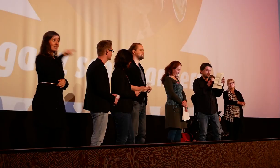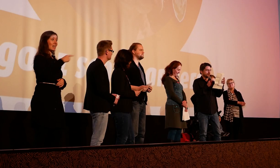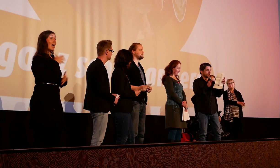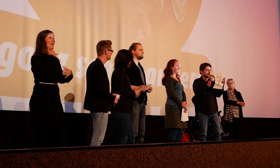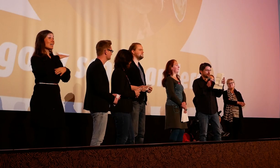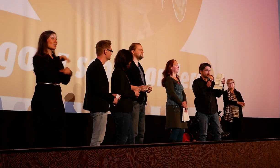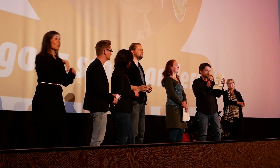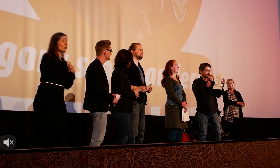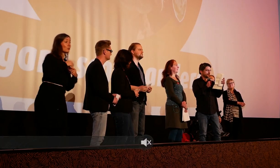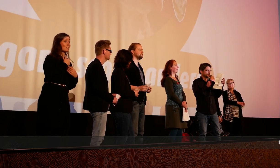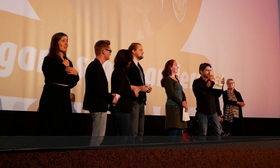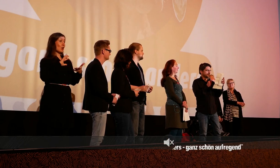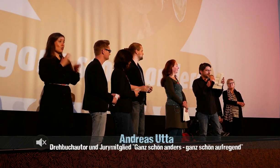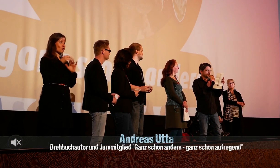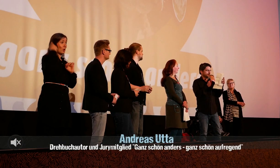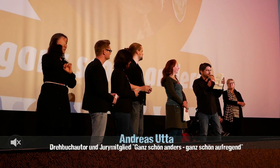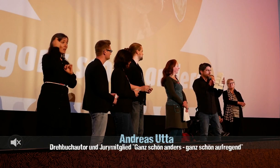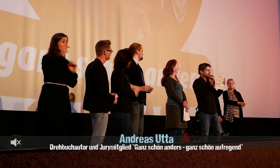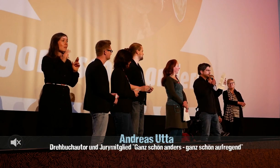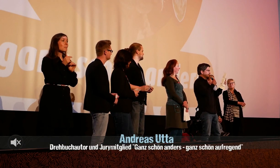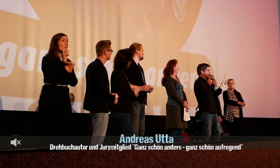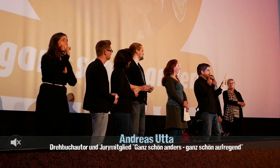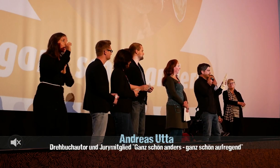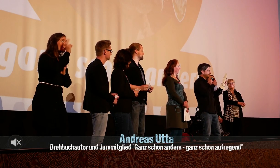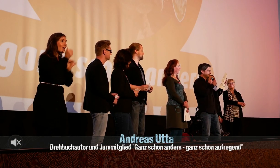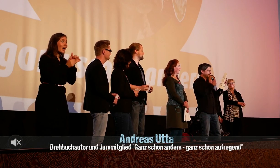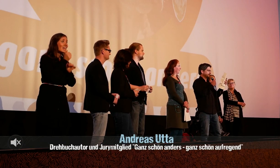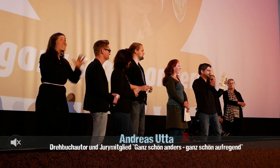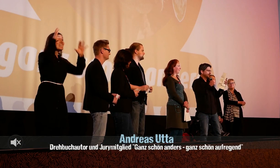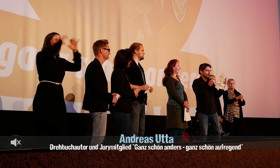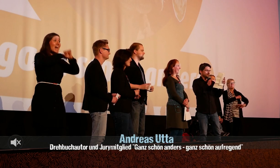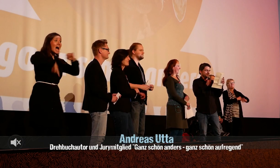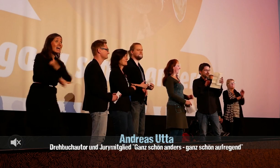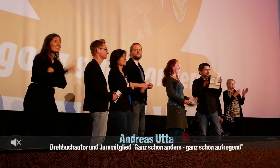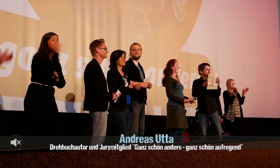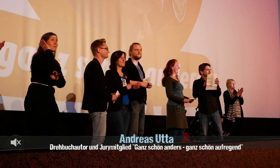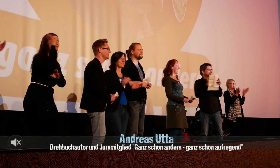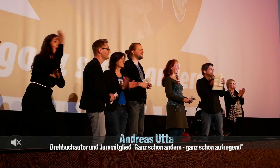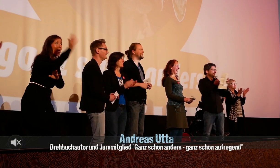Der Sonderpreis der Jury im inklusiven Kurzfilmwettbewerb "ganz schön aufregend" geht an den Film: "Nachts im Wald".